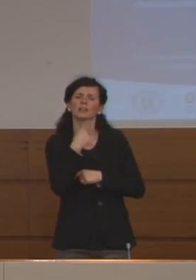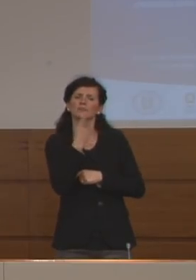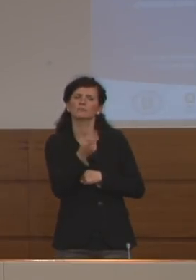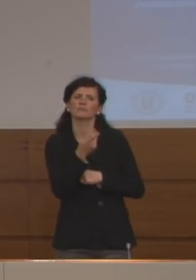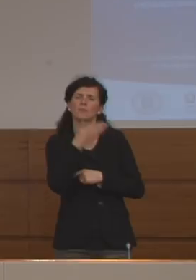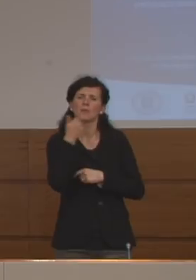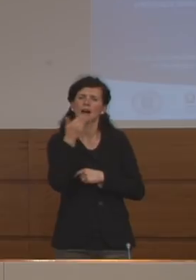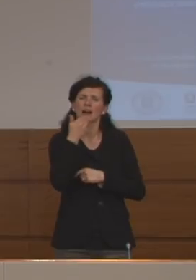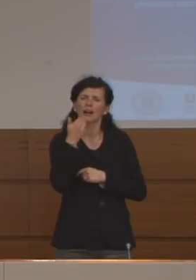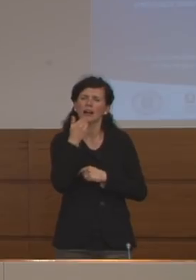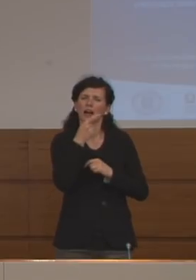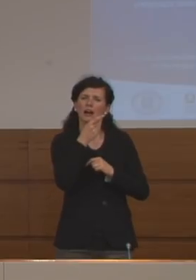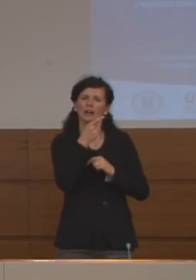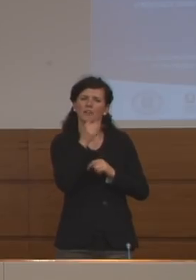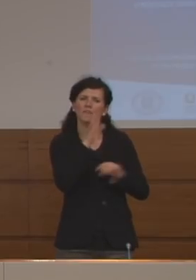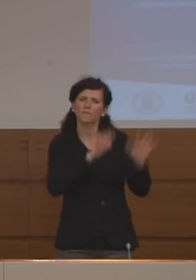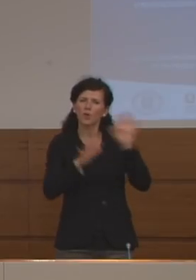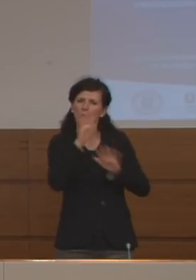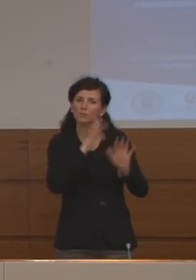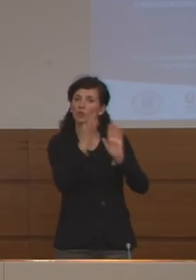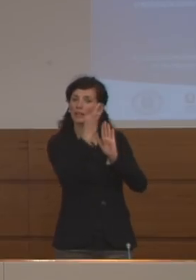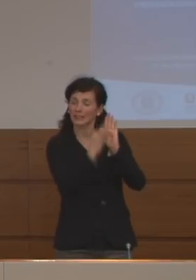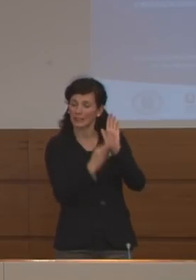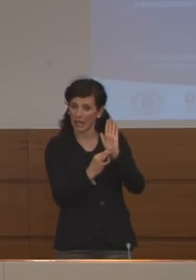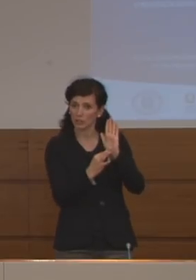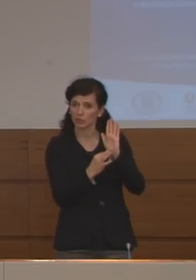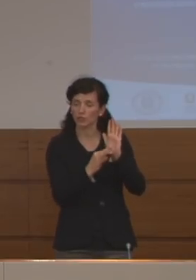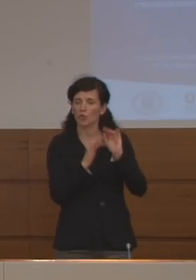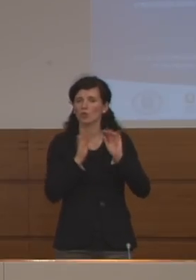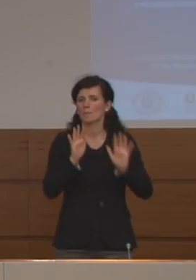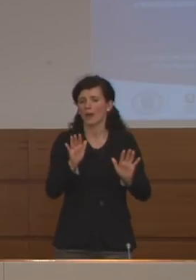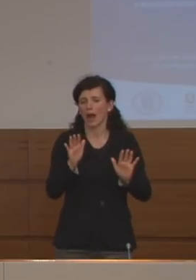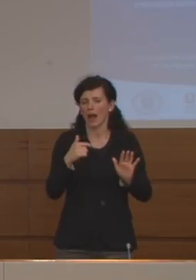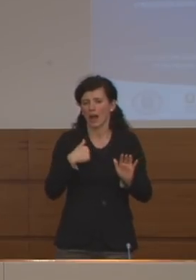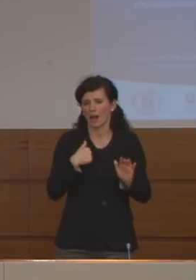fare due commenti, proprio perché ormai ci avviciniamo anche al giorno della